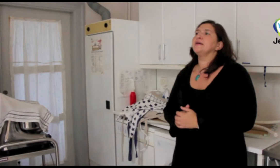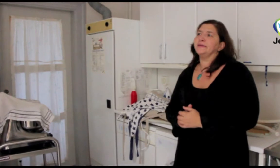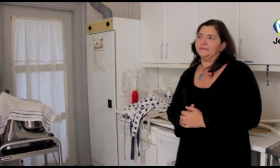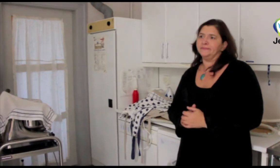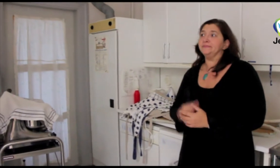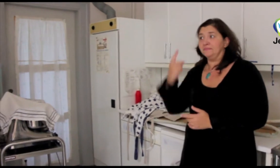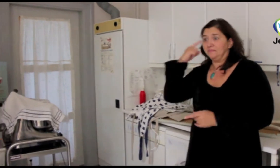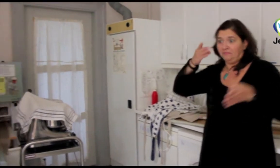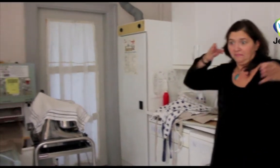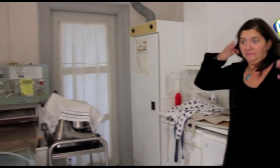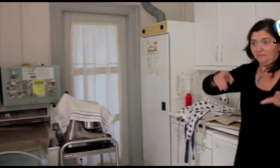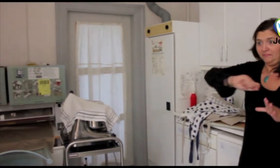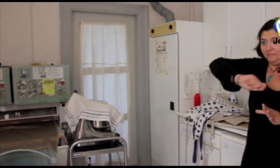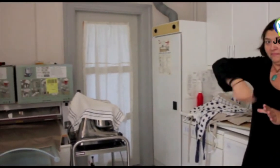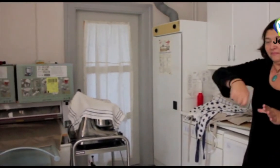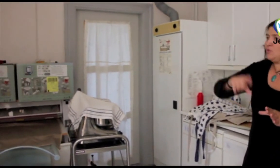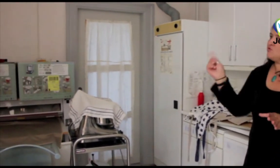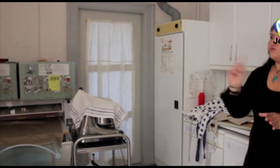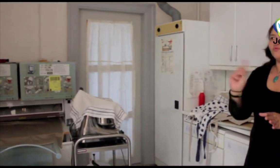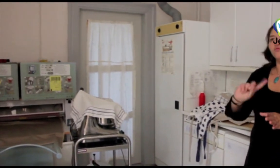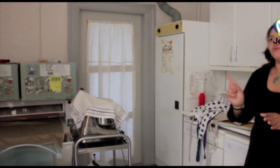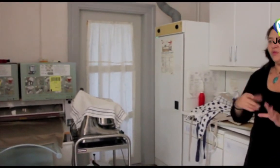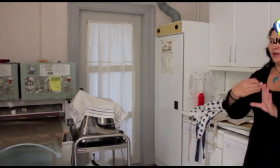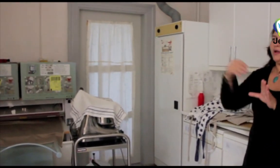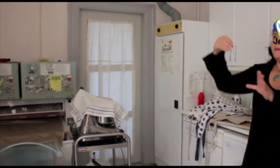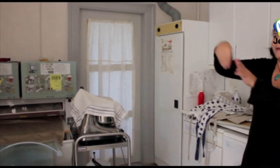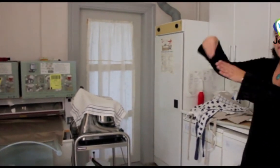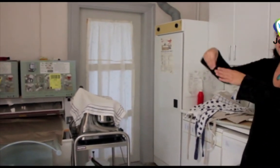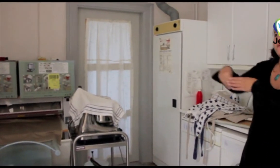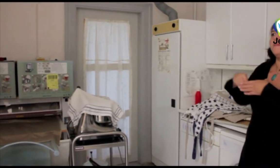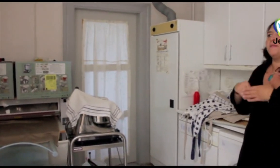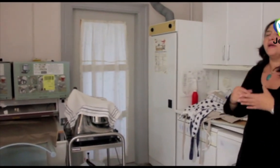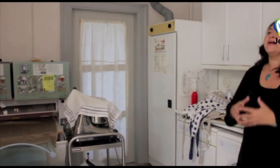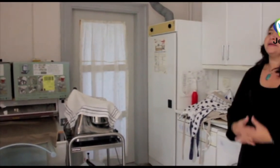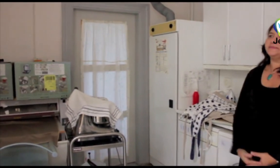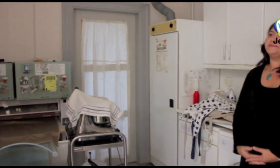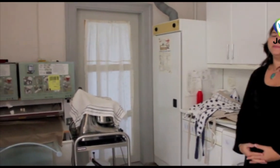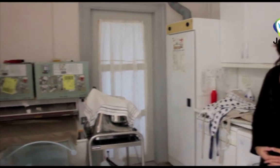Nem hivatásos szakácsot képzek belőlük, hanem általános főzésre tanítom őket.